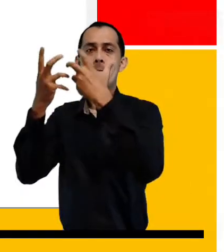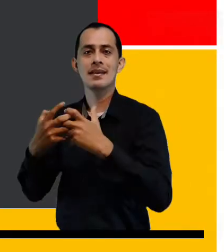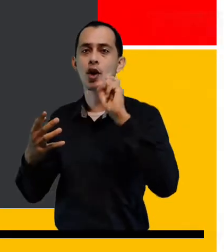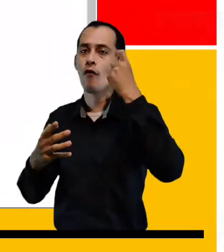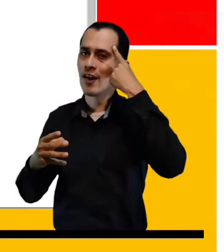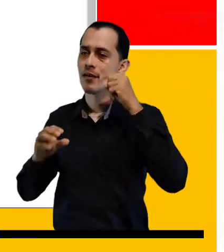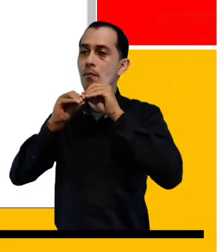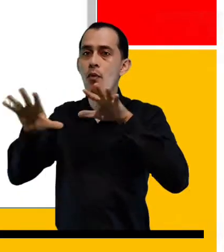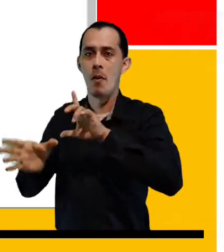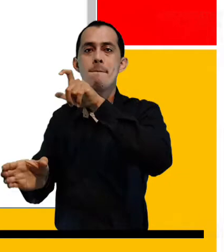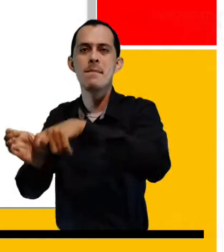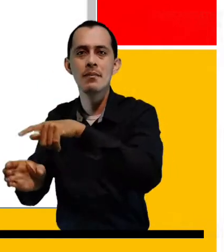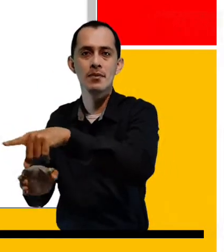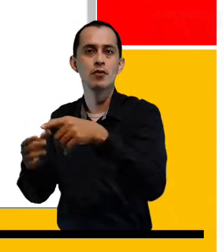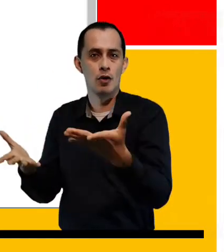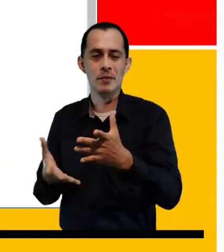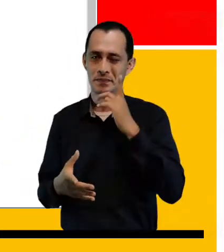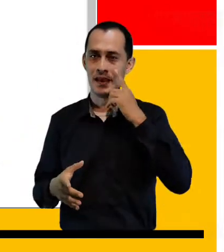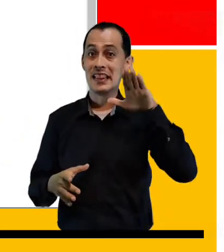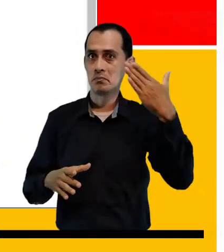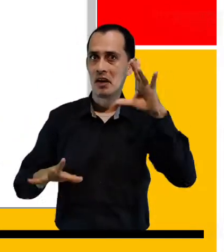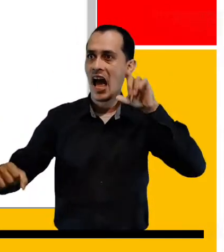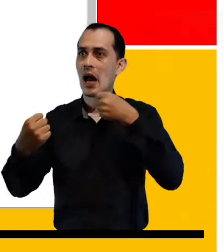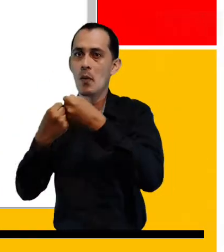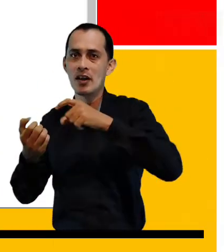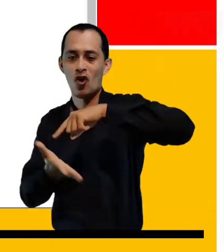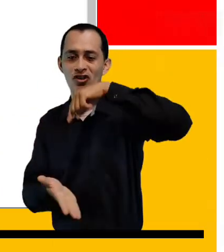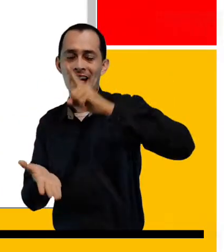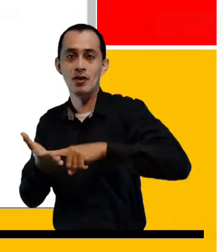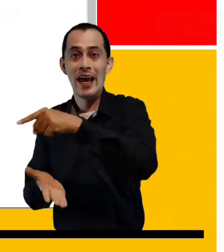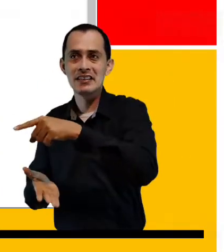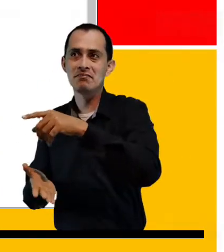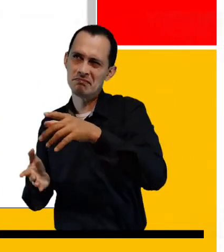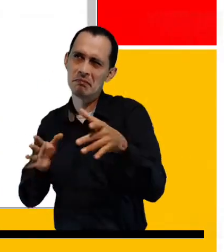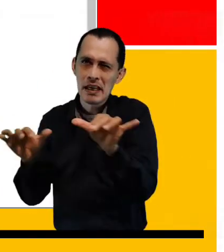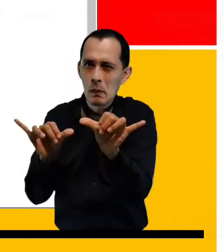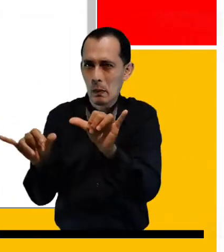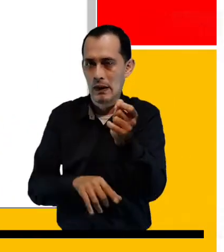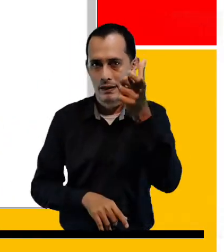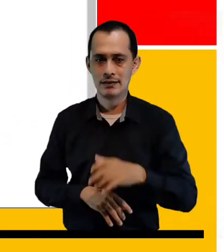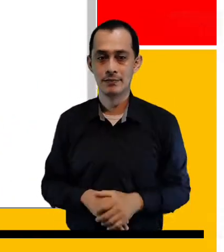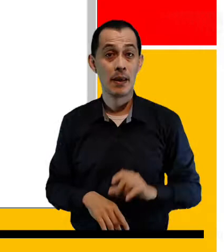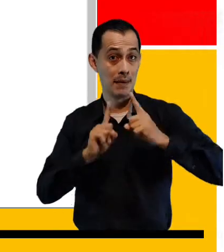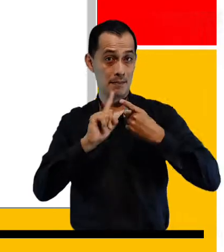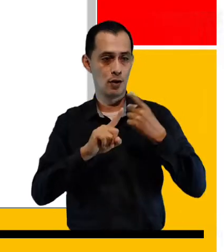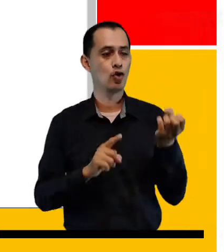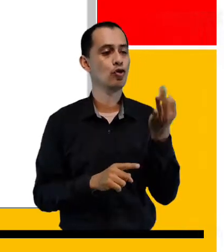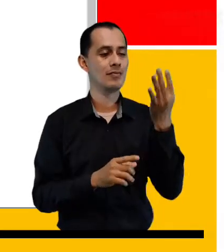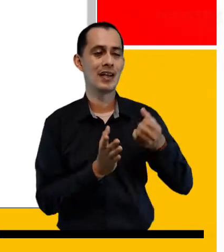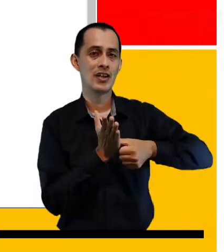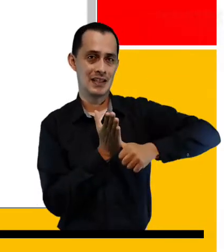Para ello, iniciaremos registrando el número de identificación y la contraseña suministrada